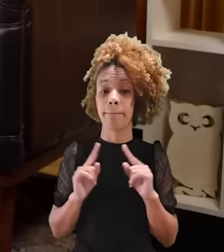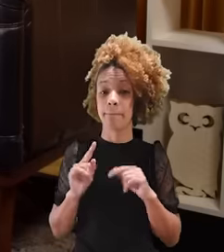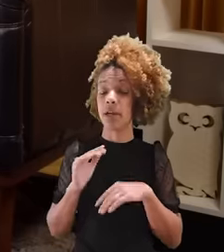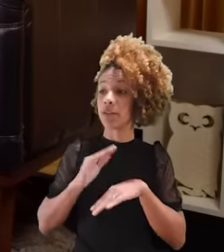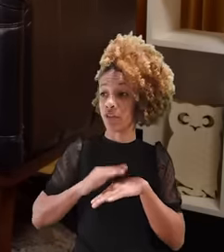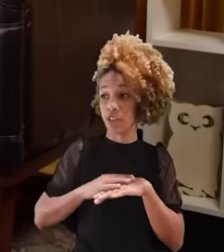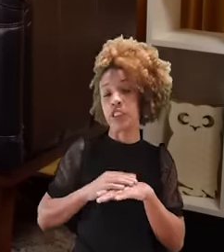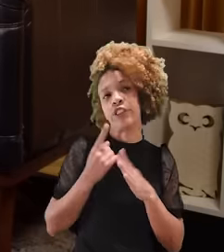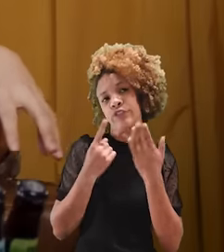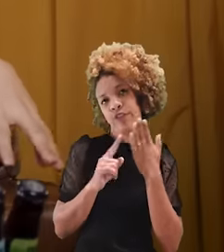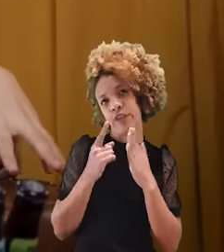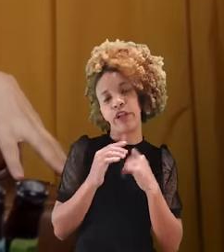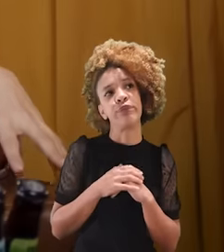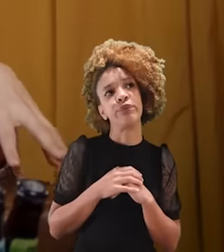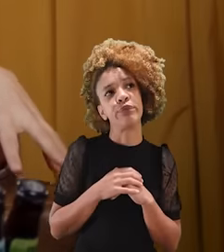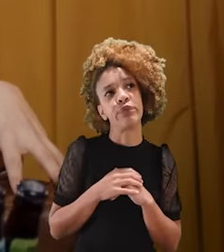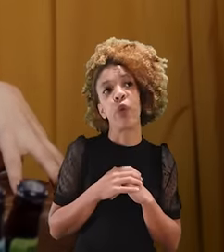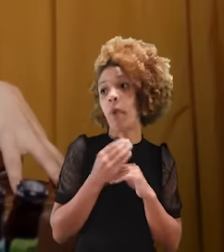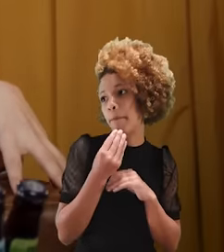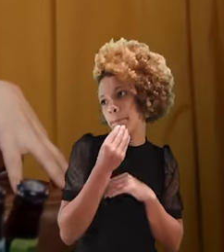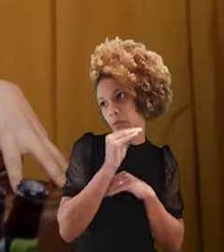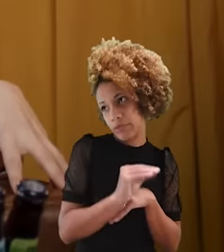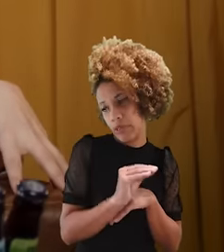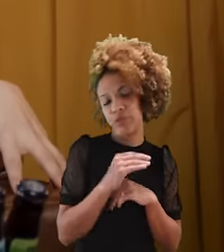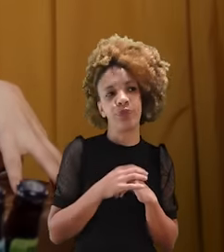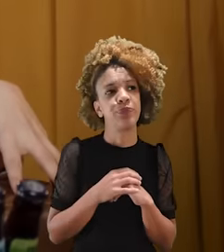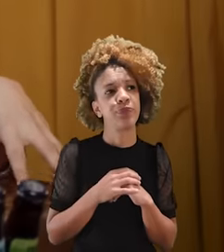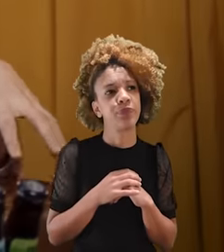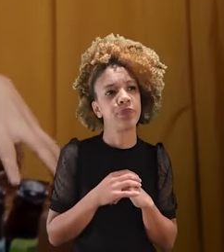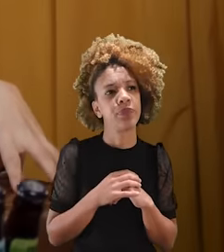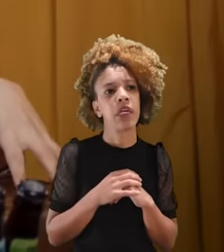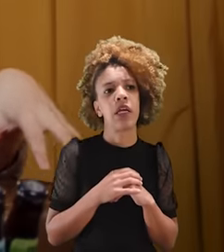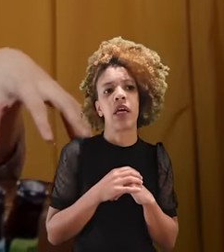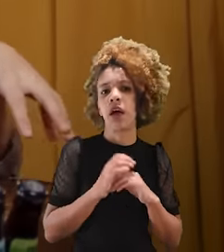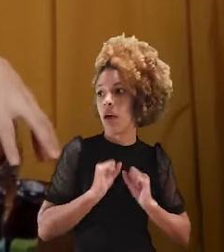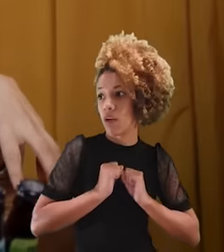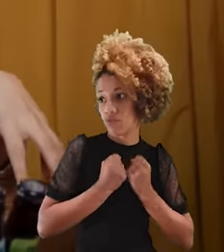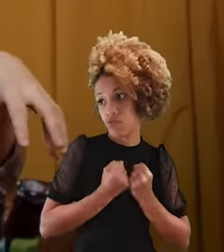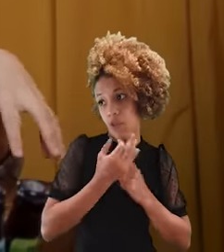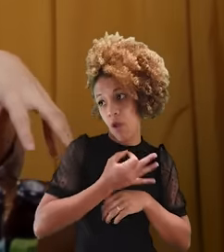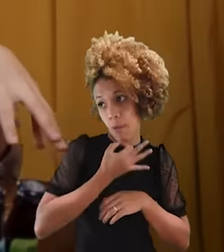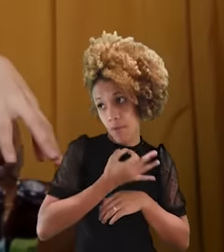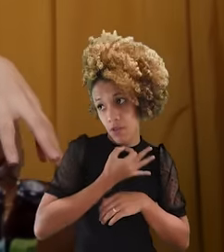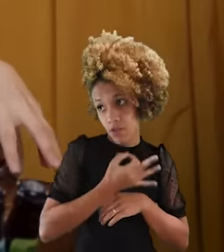em fevereiro uma uma postagem eh eh reagindo à colocação que o presidente da rep o atual